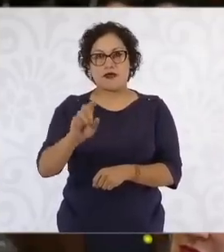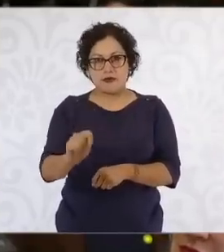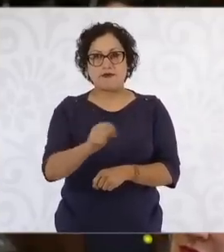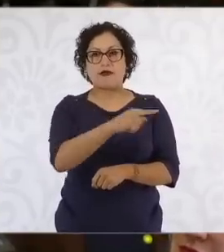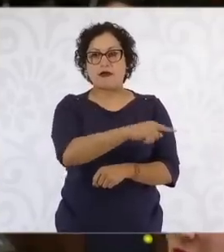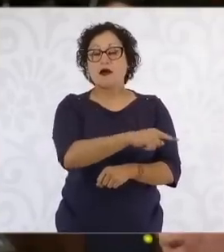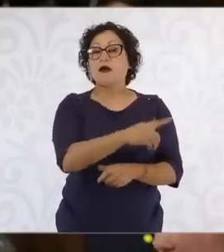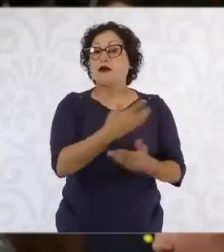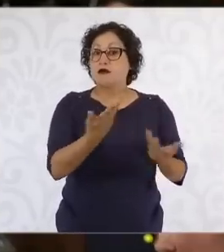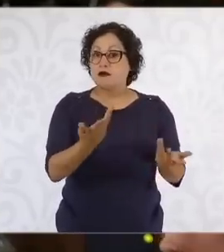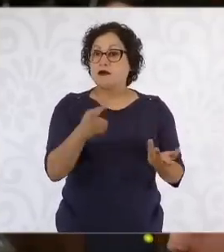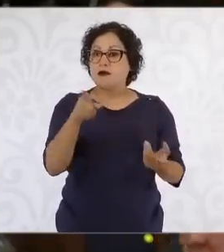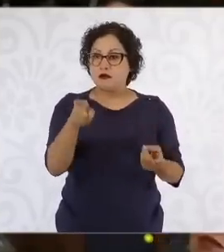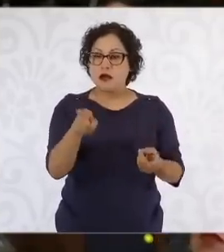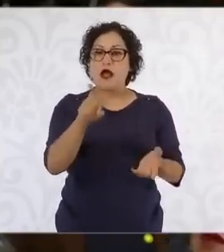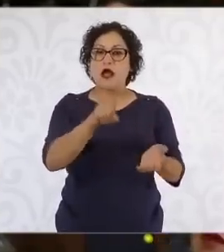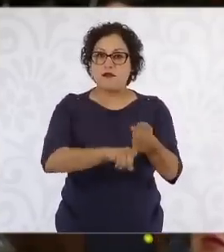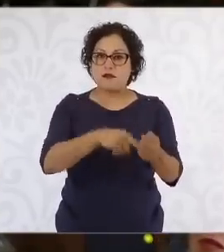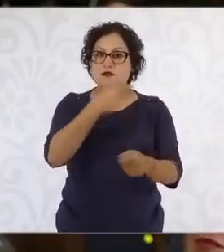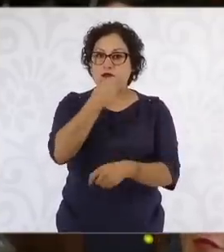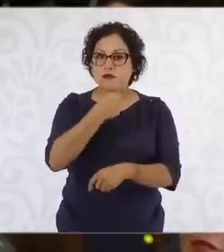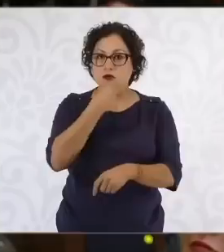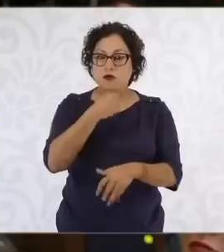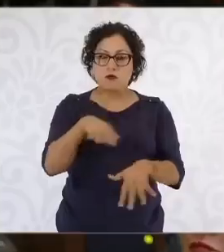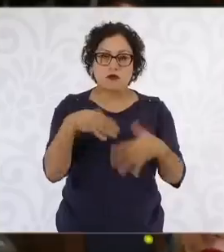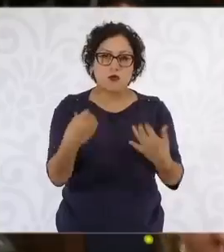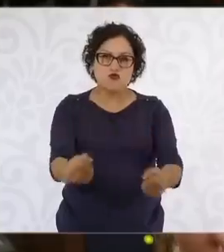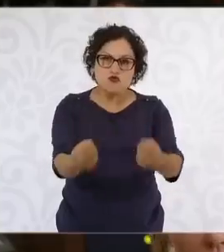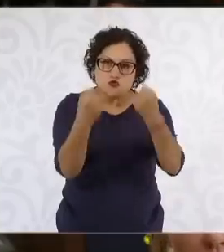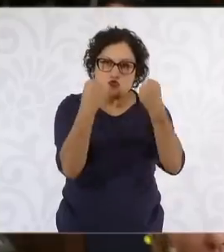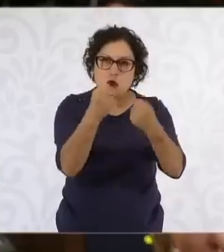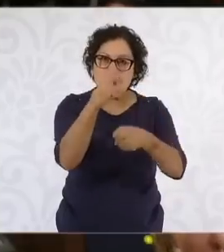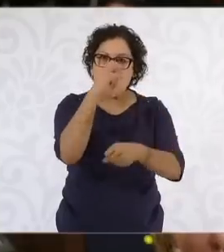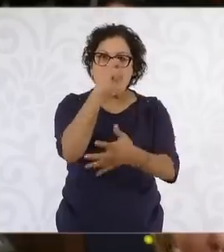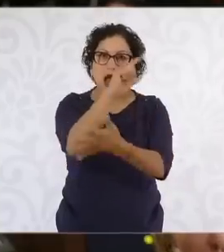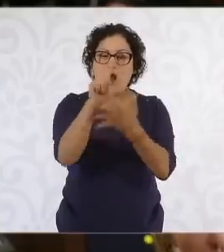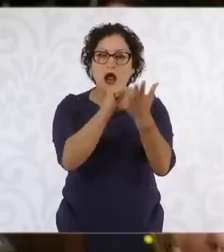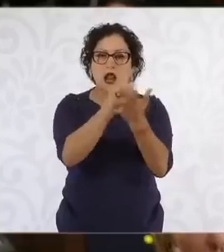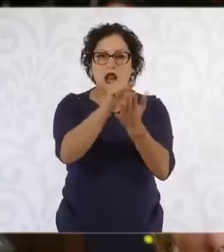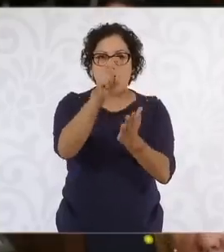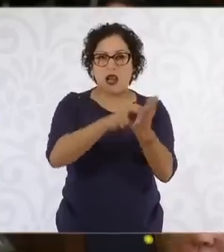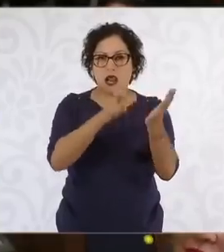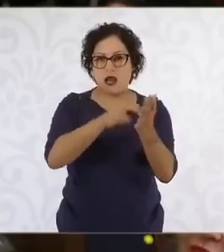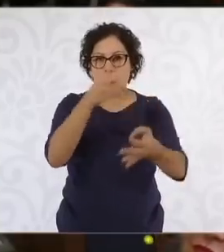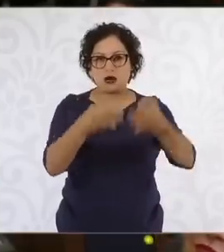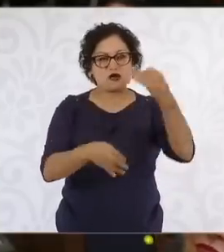los opositores más ferreos a la reforma al poder judicial y quien ha presentado más controversias